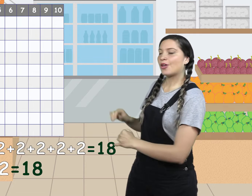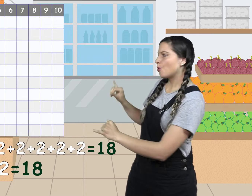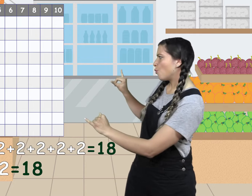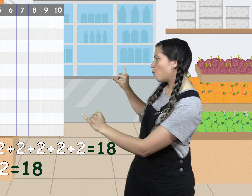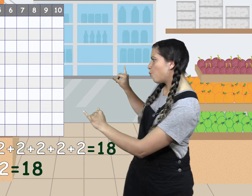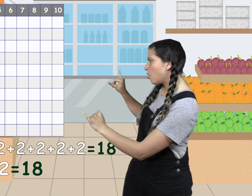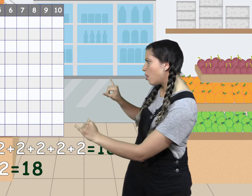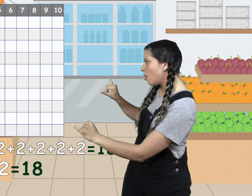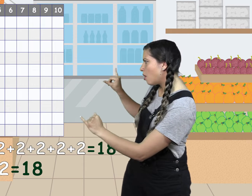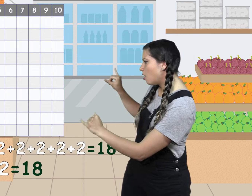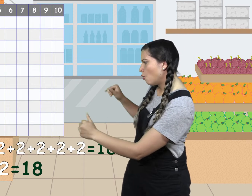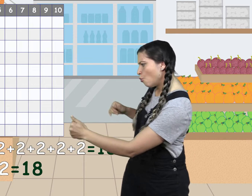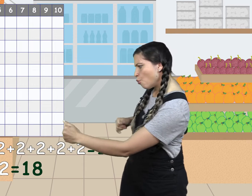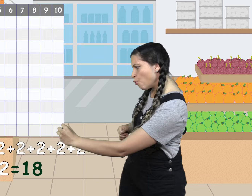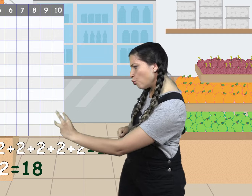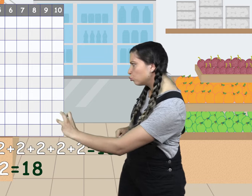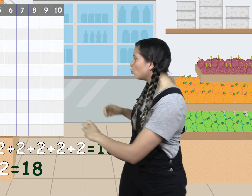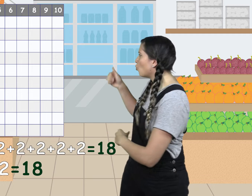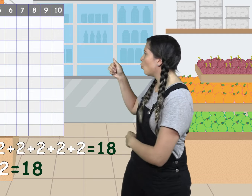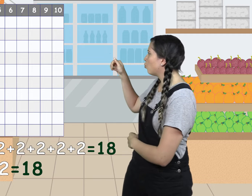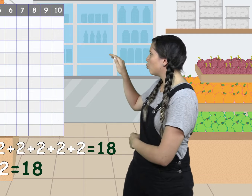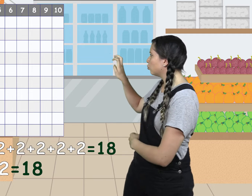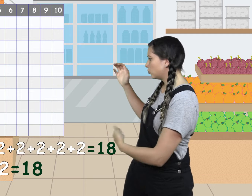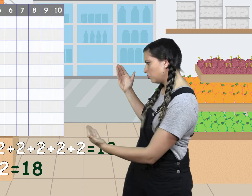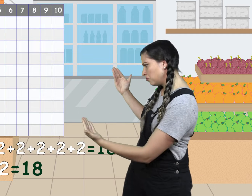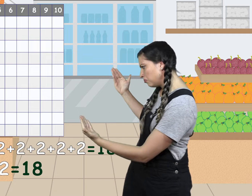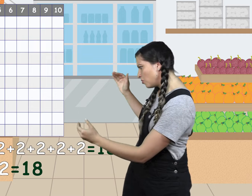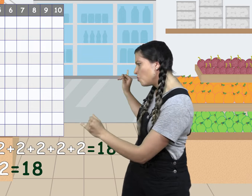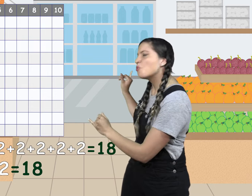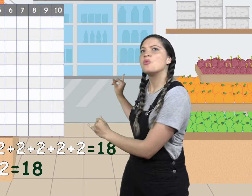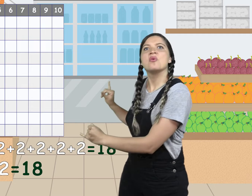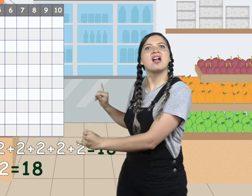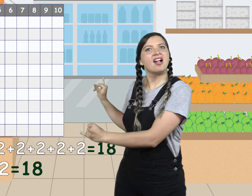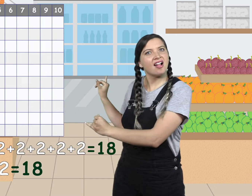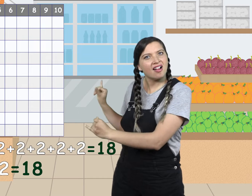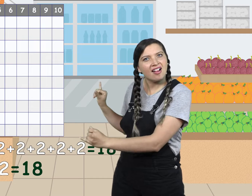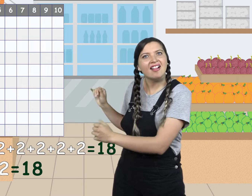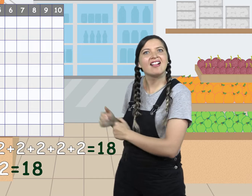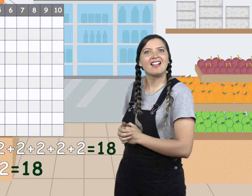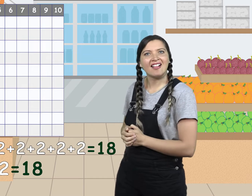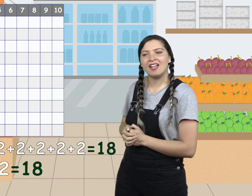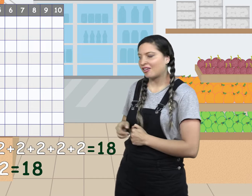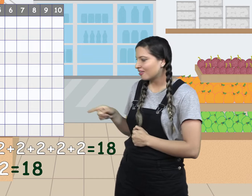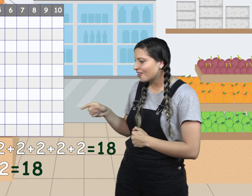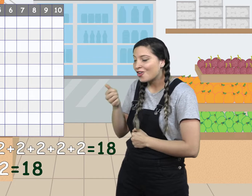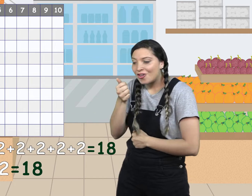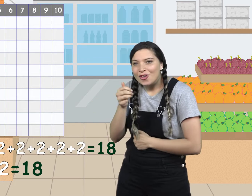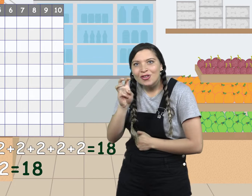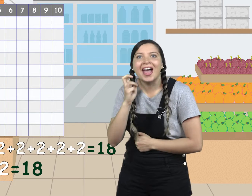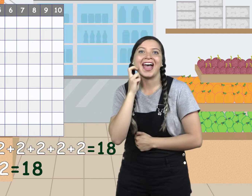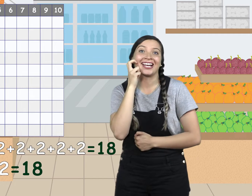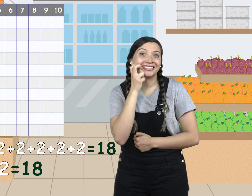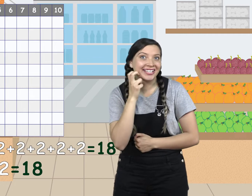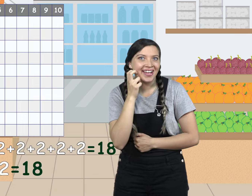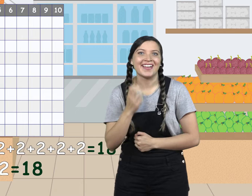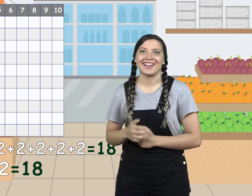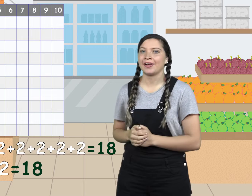Así notamos que el resultado coincide con las dos operaciones anteriores, dieciocho chicles.